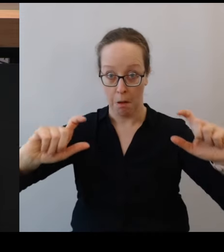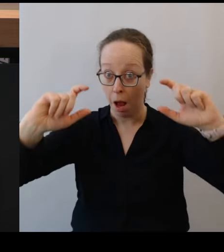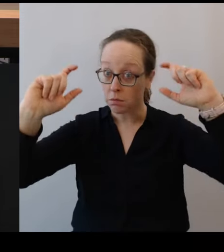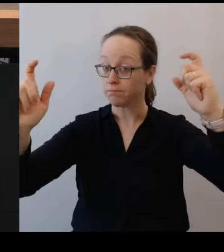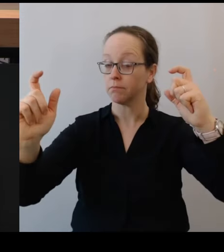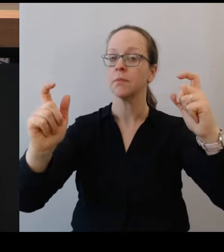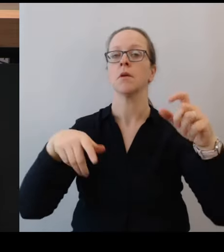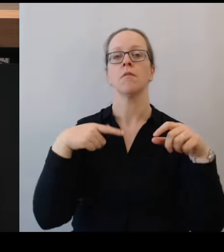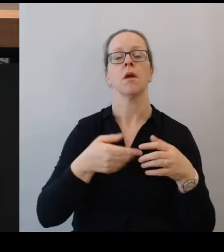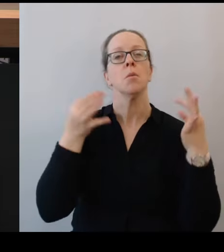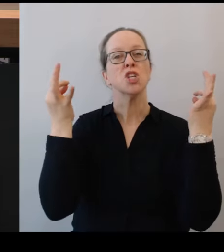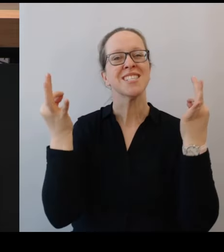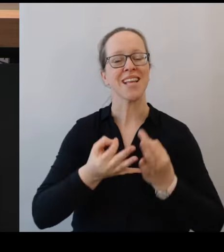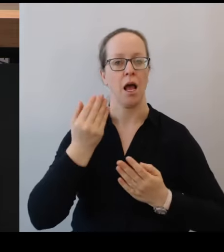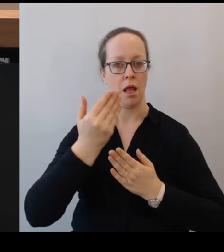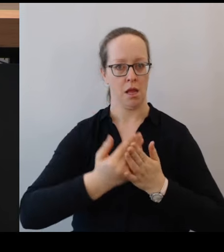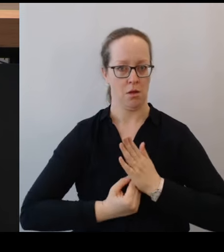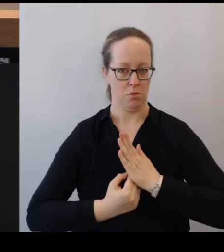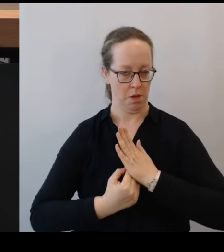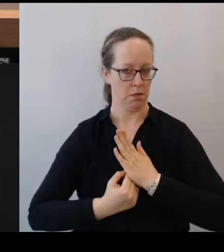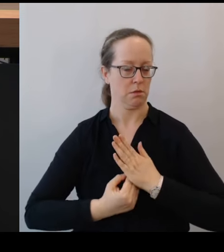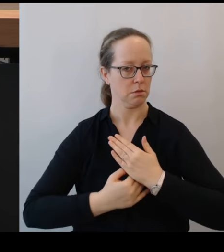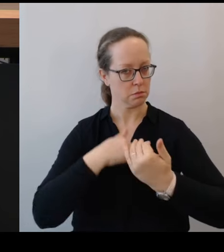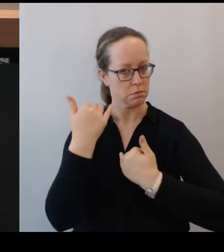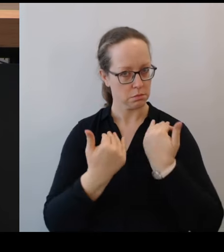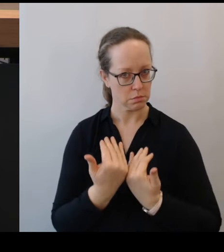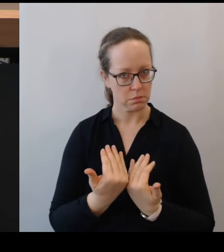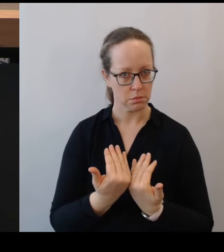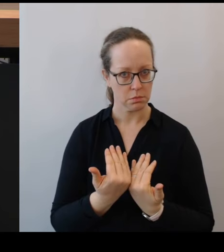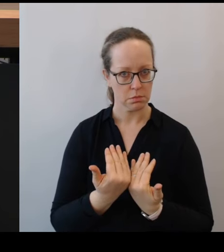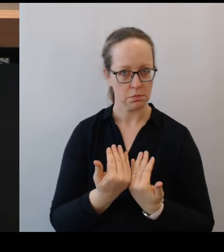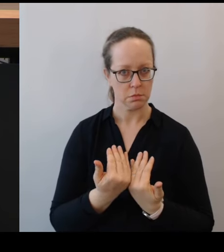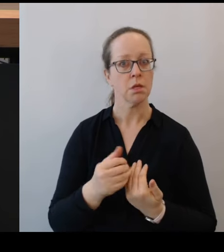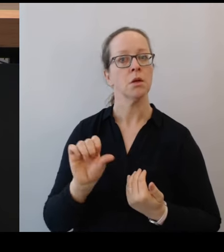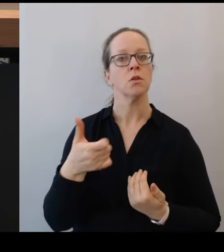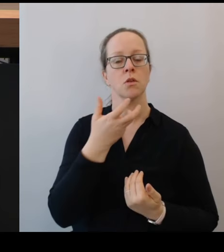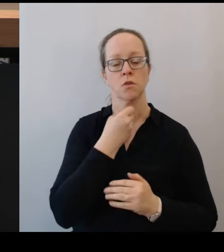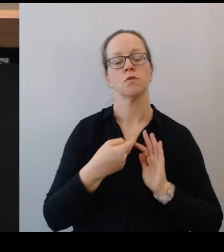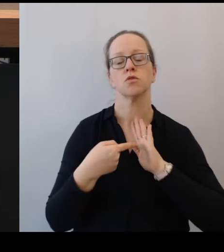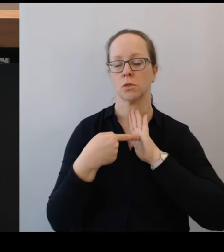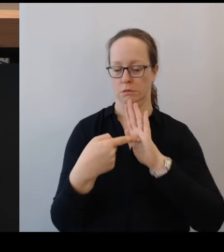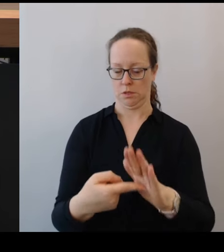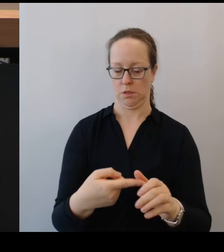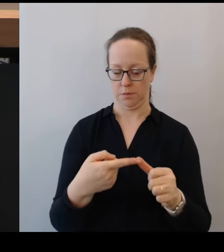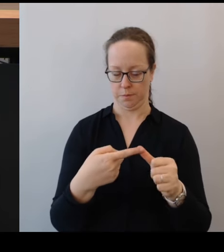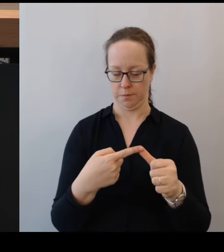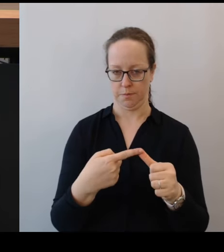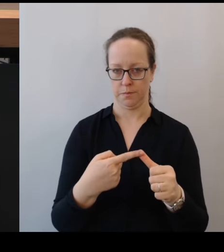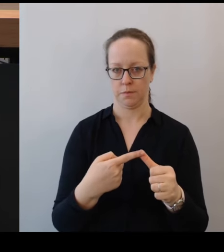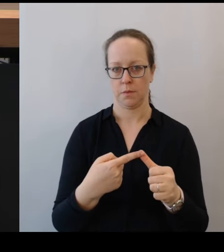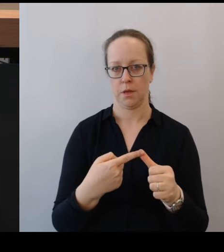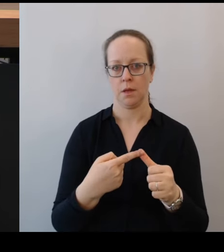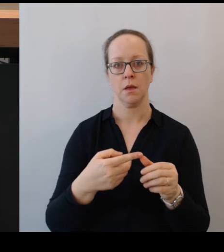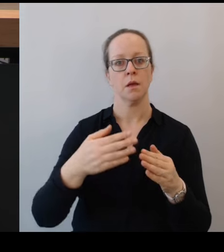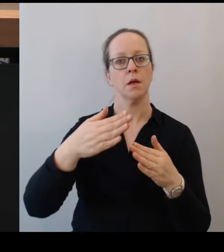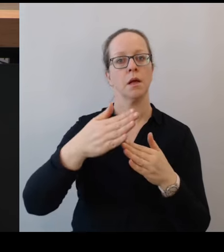Zunächst möchte ich deutlich machen, dass eine Kappungsgrenze bei Indexmietverträgen ähnlich wie in Paragraph 558 Absatz